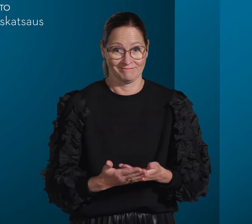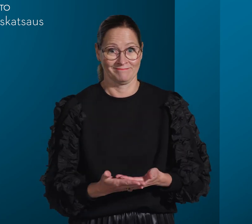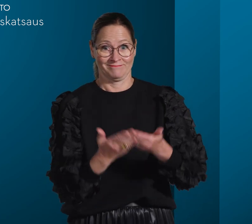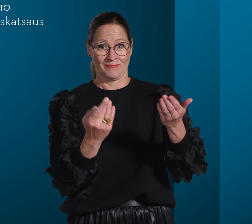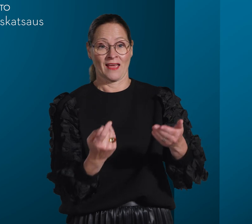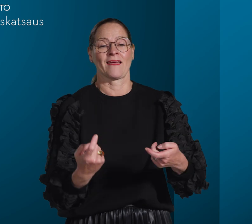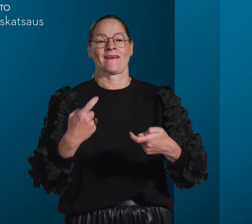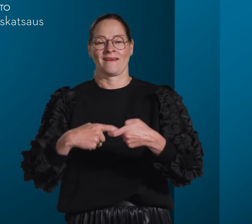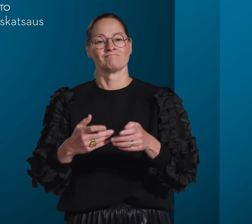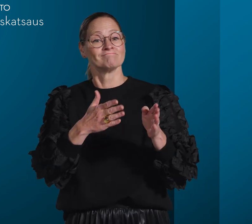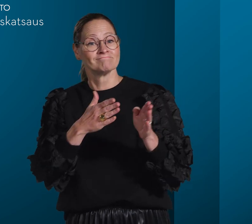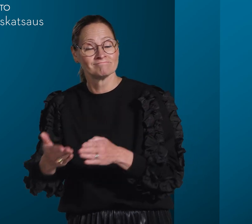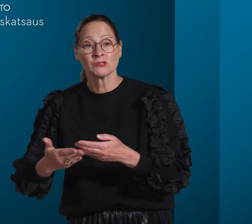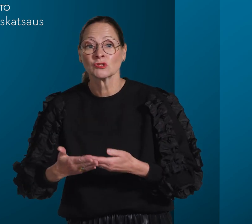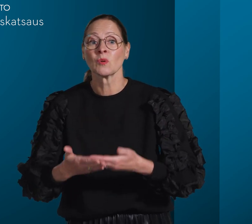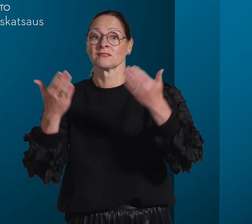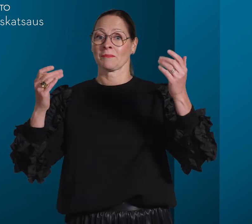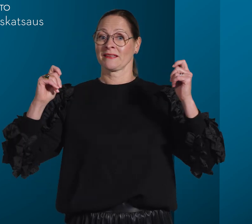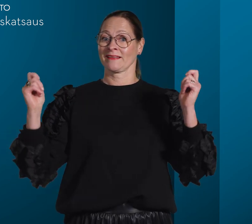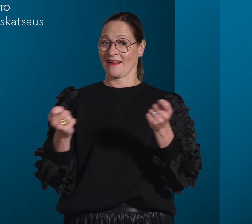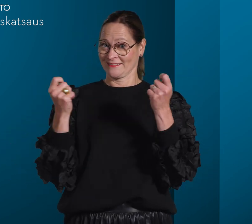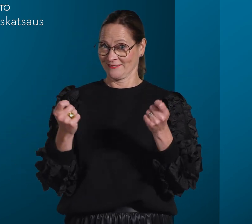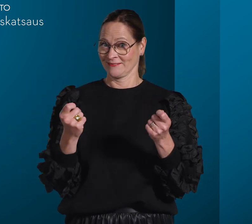Julkaisun johdosta järjestettiin julkistamistilaisuus -